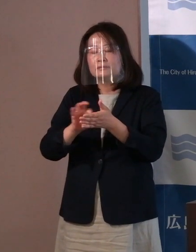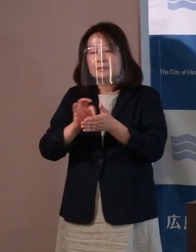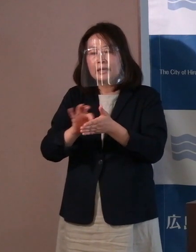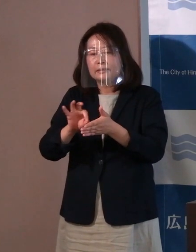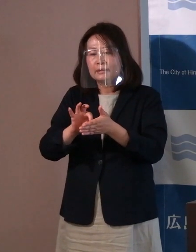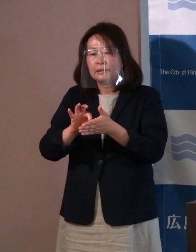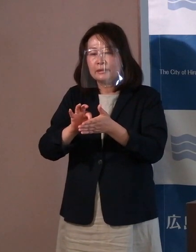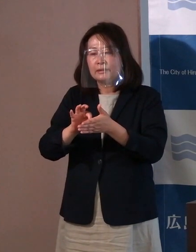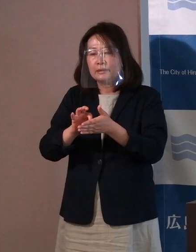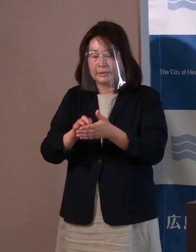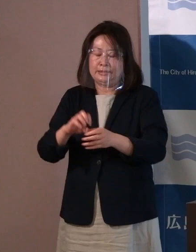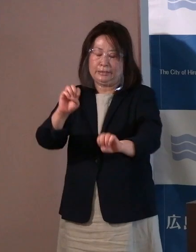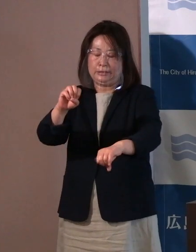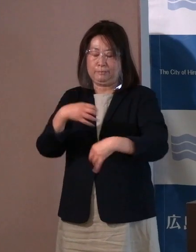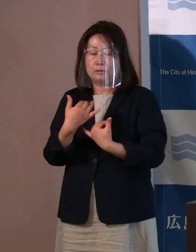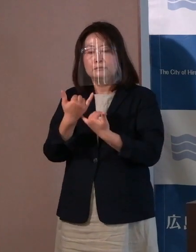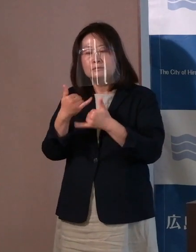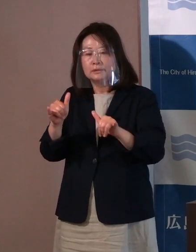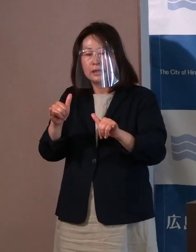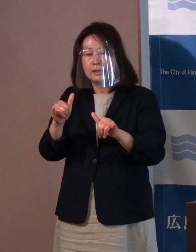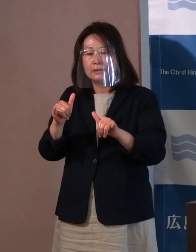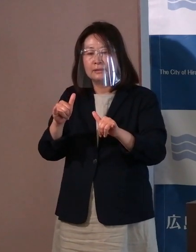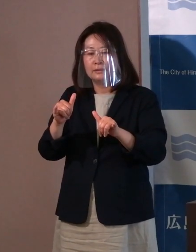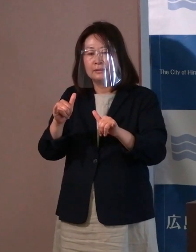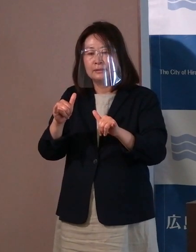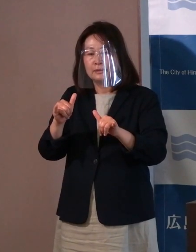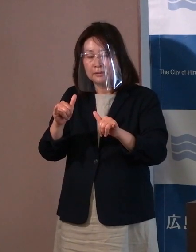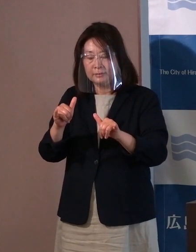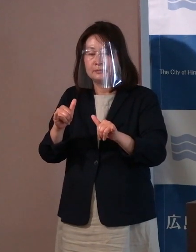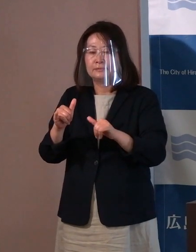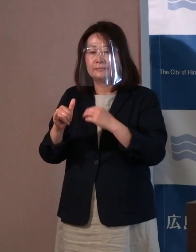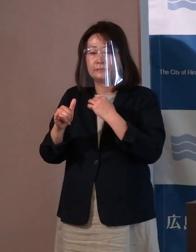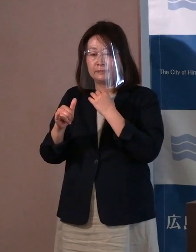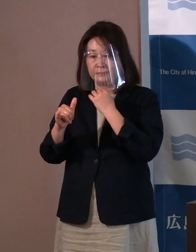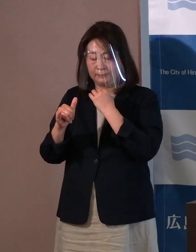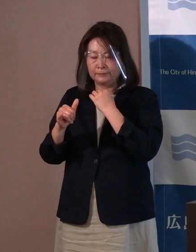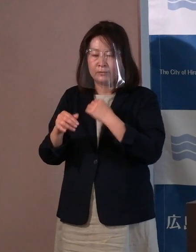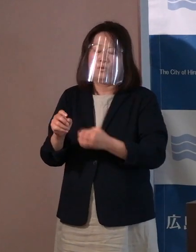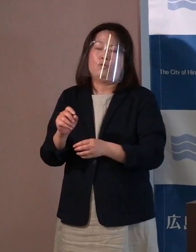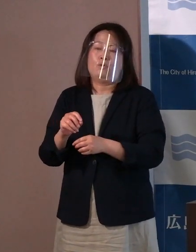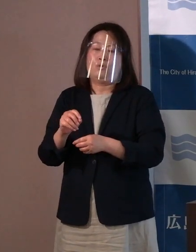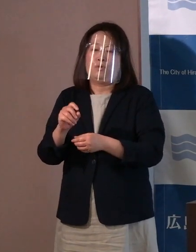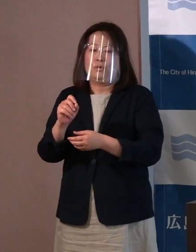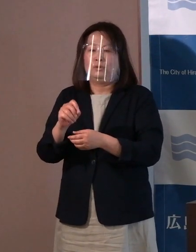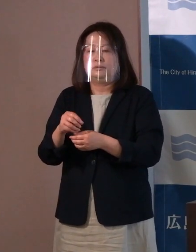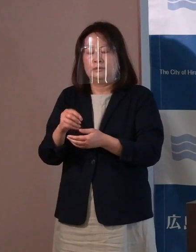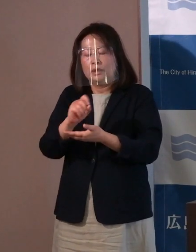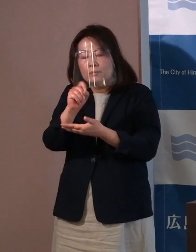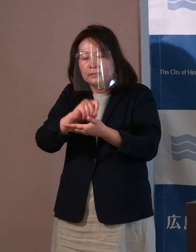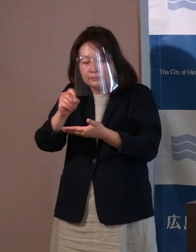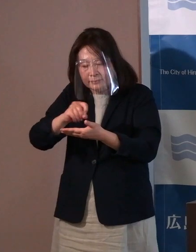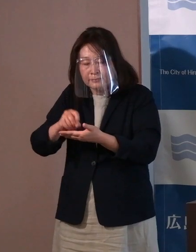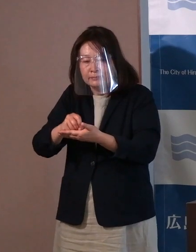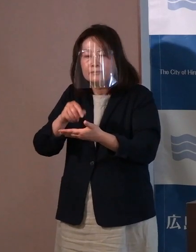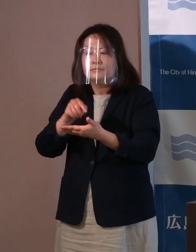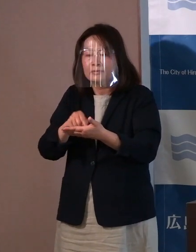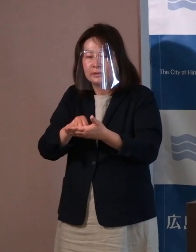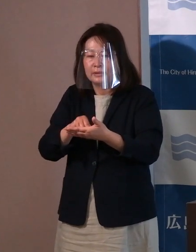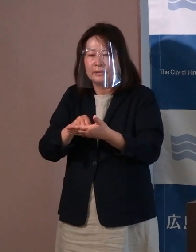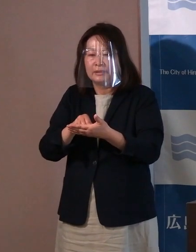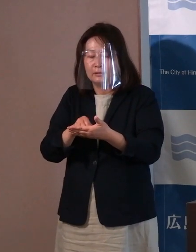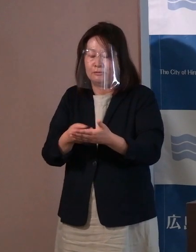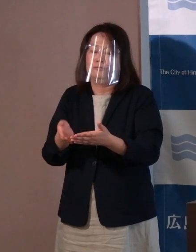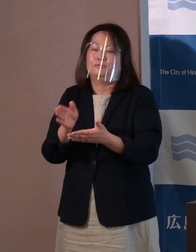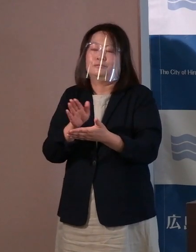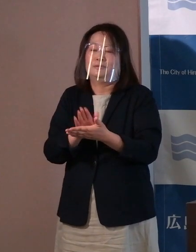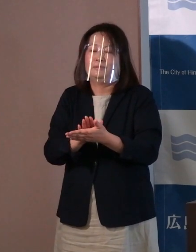被爆体験記を書かれた方のコメントを 付けておりますので､